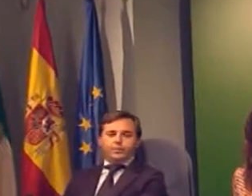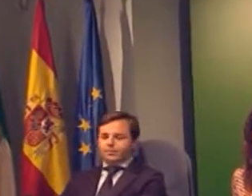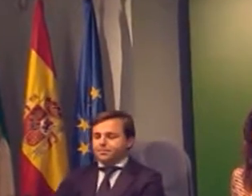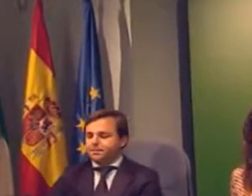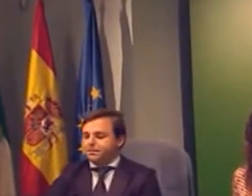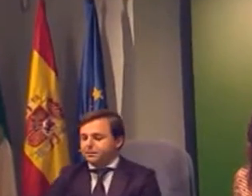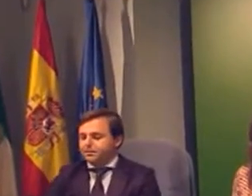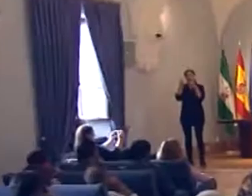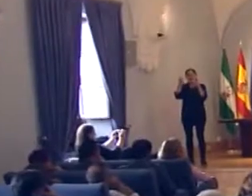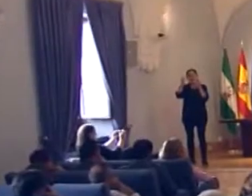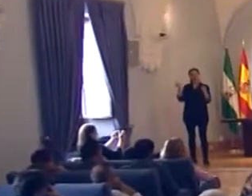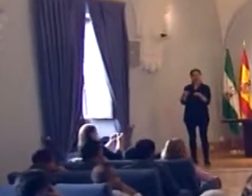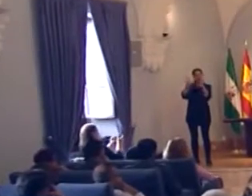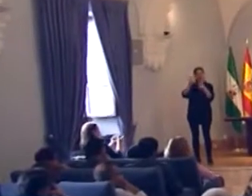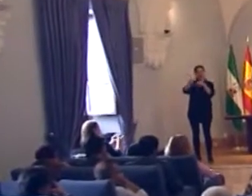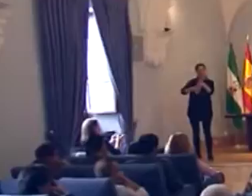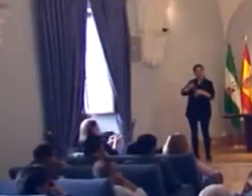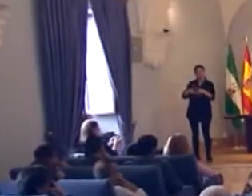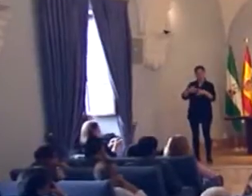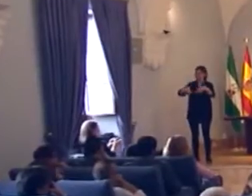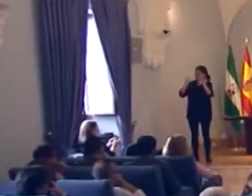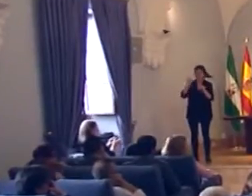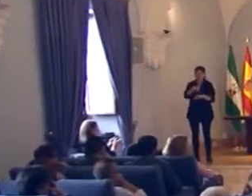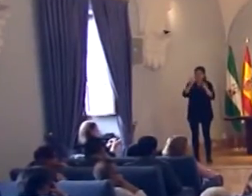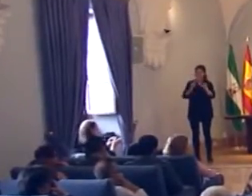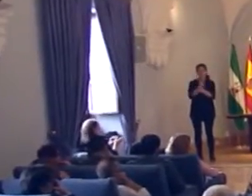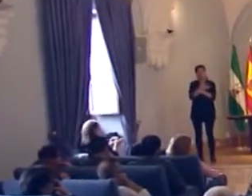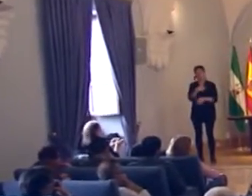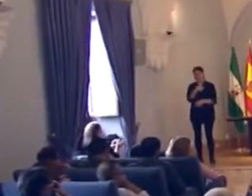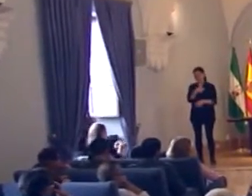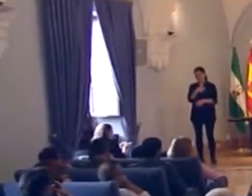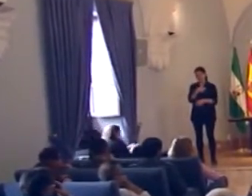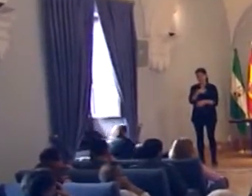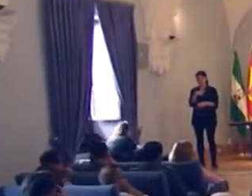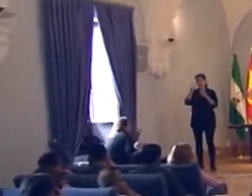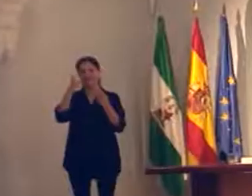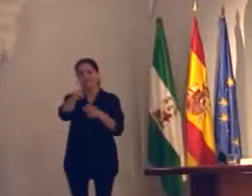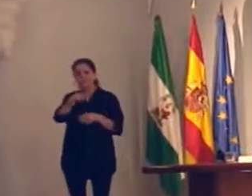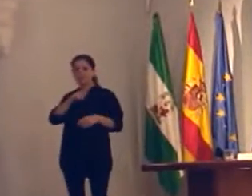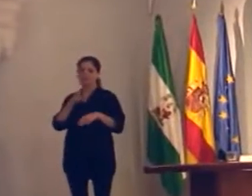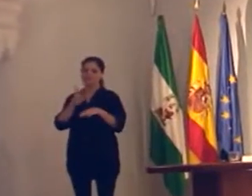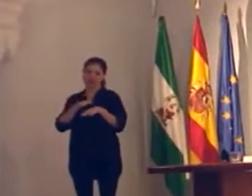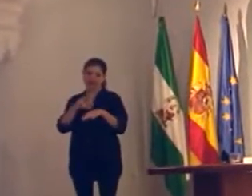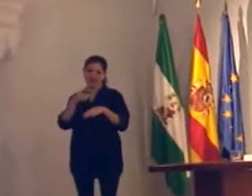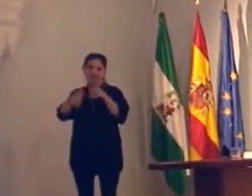la comunidad autónoma ha señalado también la mejora de la seguridad para la protección efectiva de las víctimas y el incremento del número de